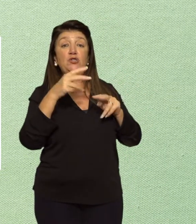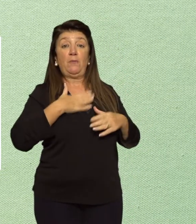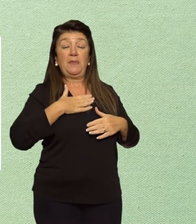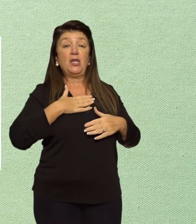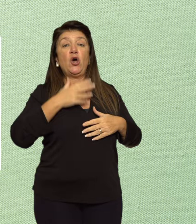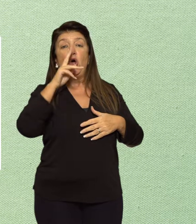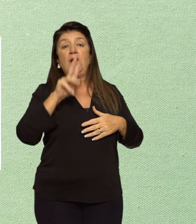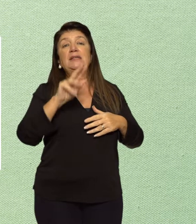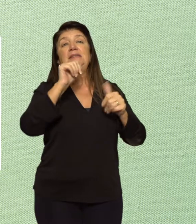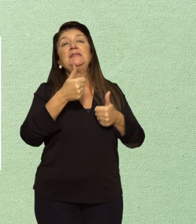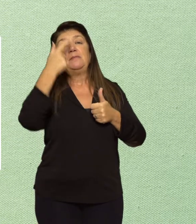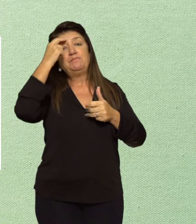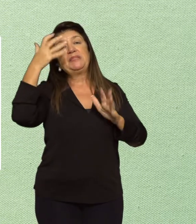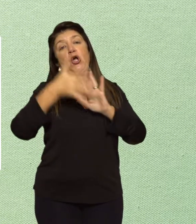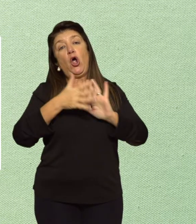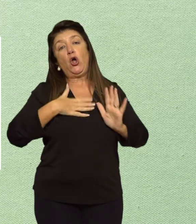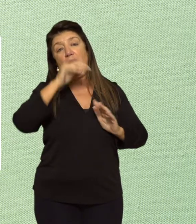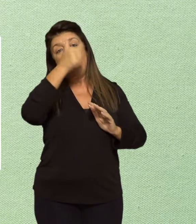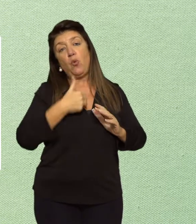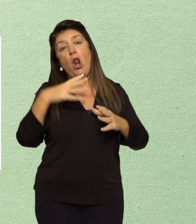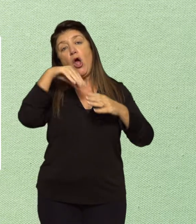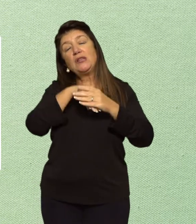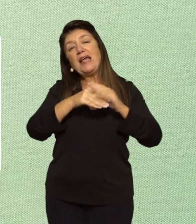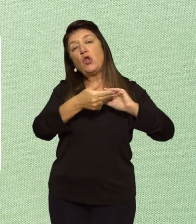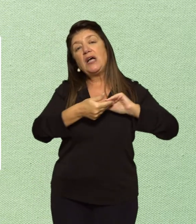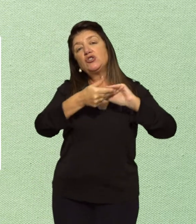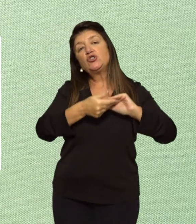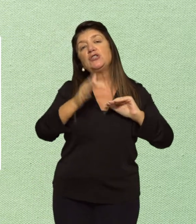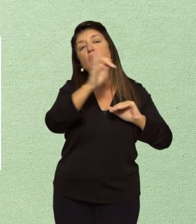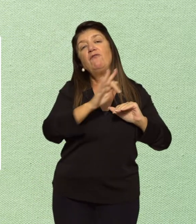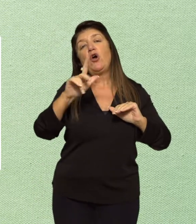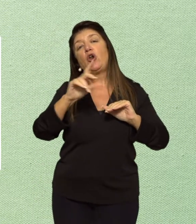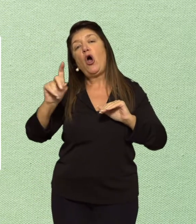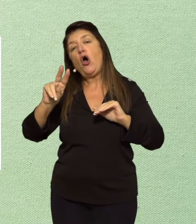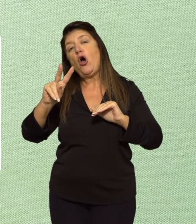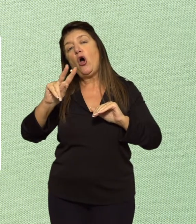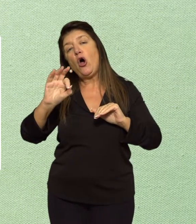interna al Fior di Loto, e da donna anche. Quindi chiaramente la violenza sulle donne